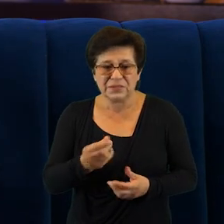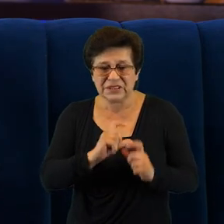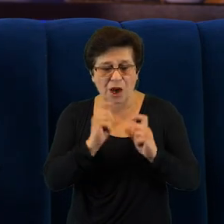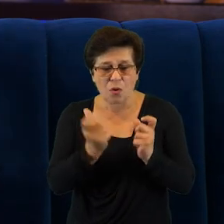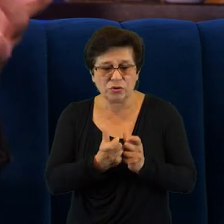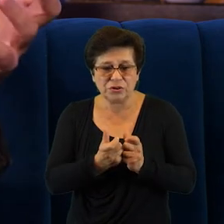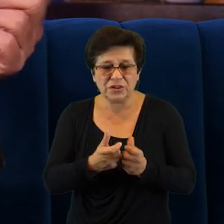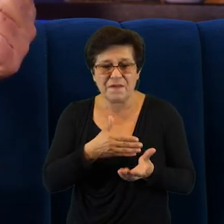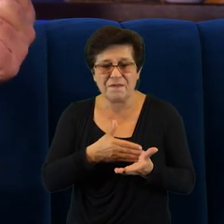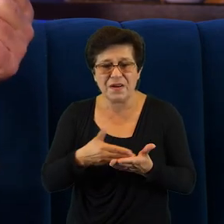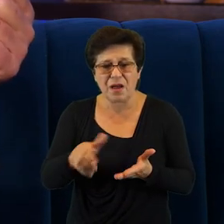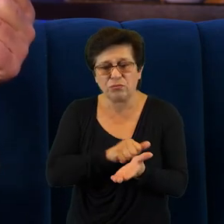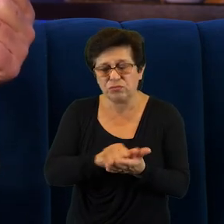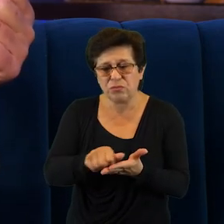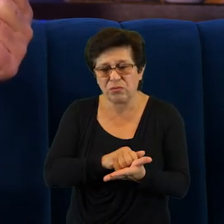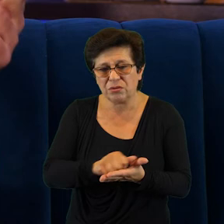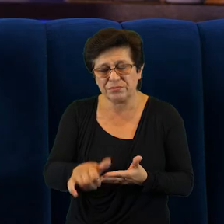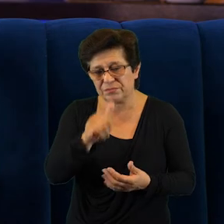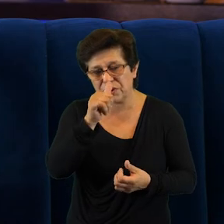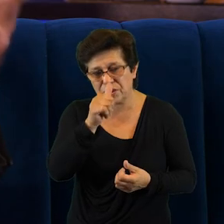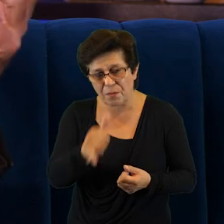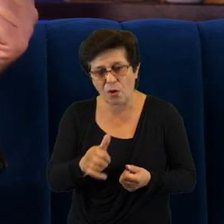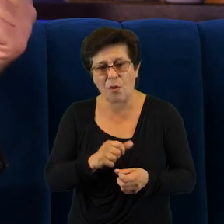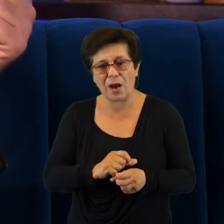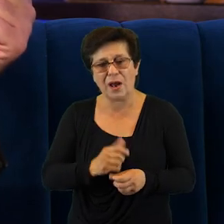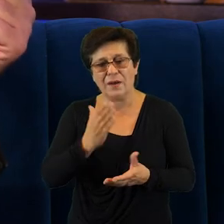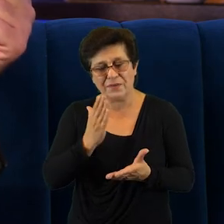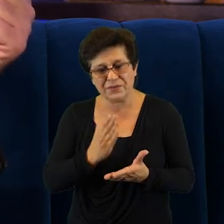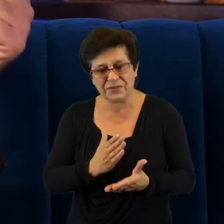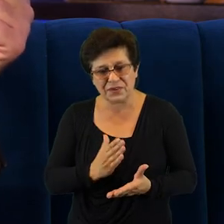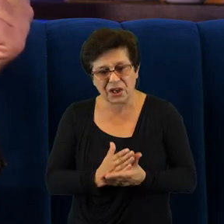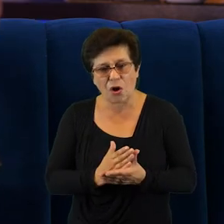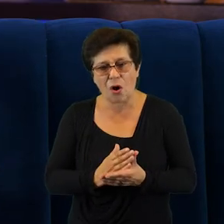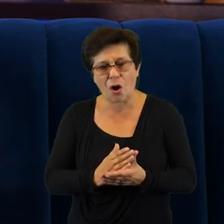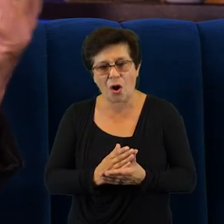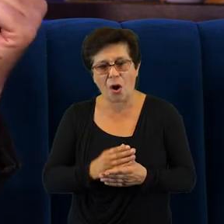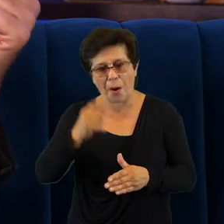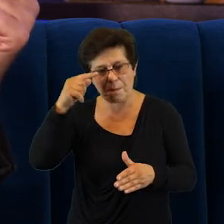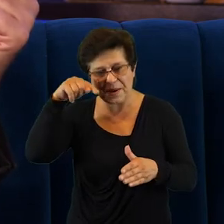A ona jeszcze całości nie przełożyła, ale przełożyła już "Piekło", to jest pierwsza część.